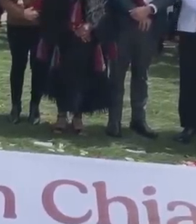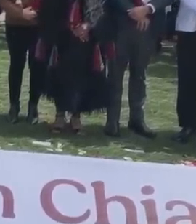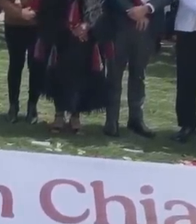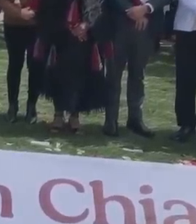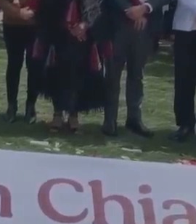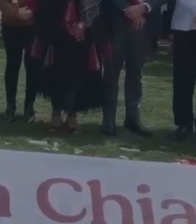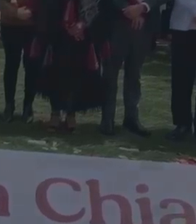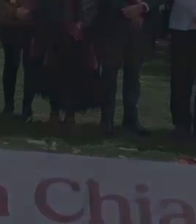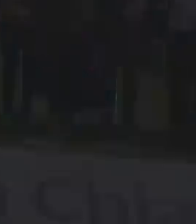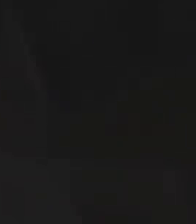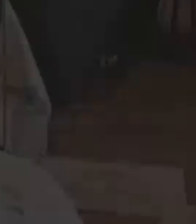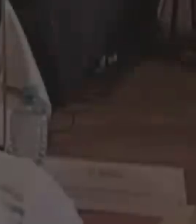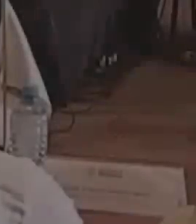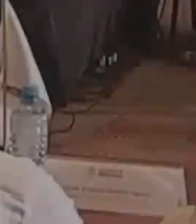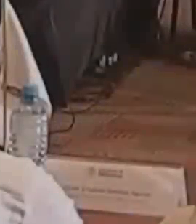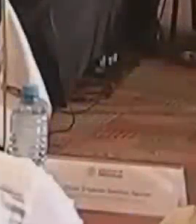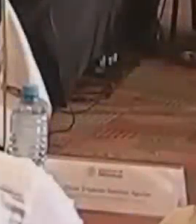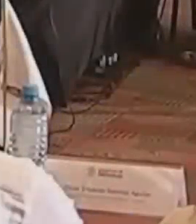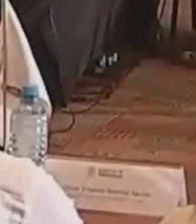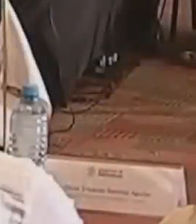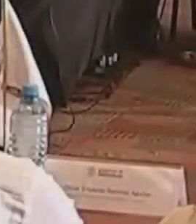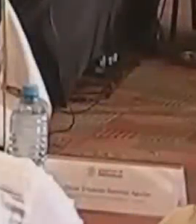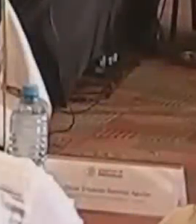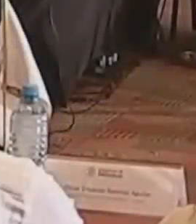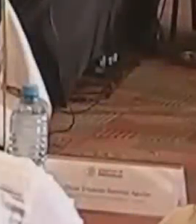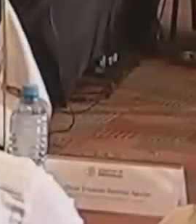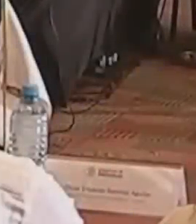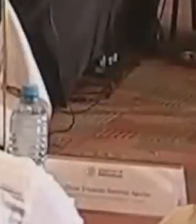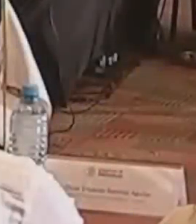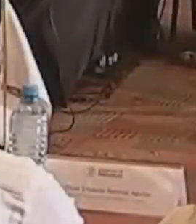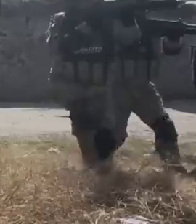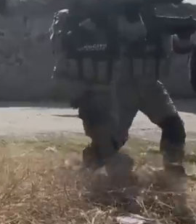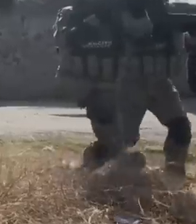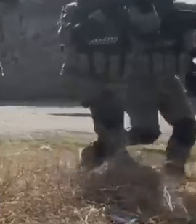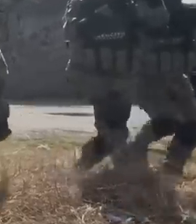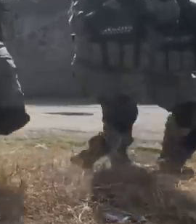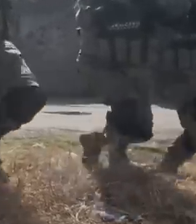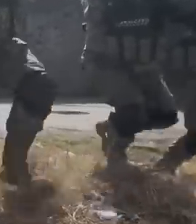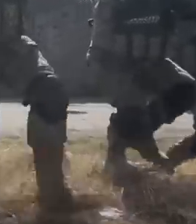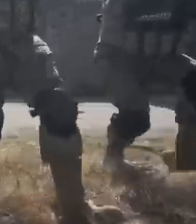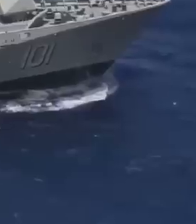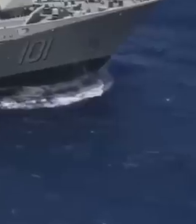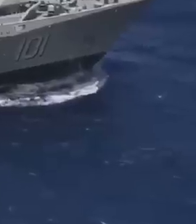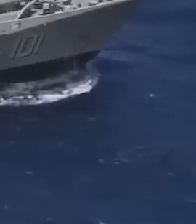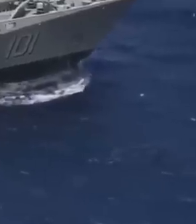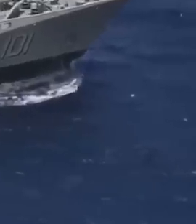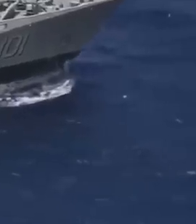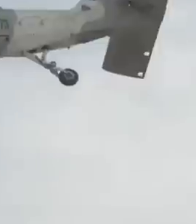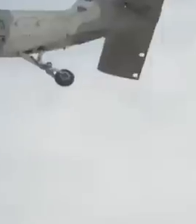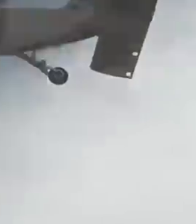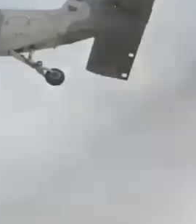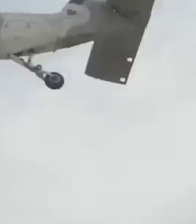paz en el marco de las acciones del gabinete de seguridad el ejército la armada la fuerza aérea